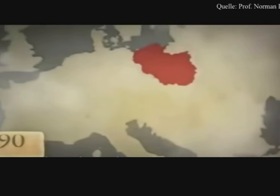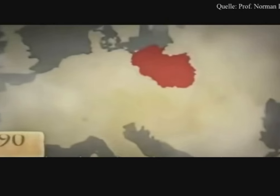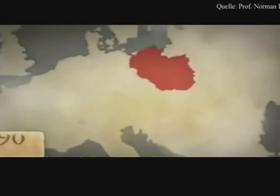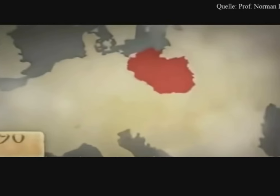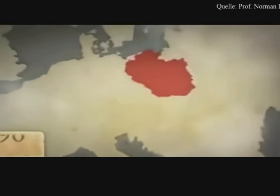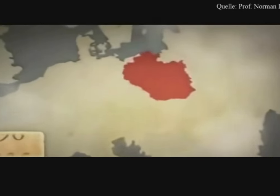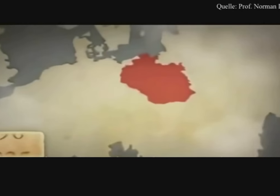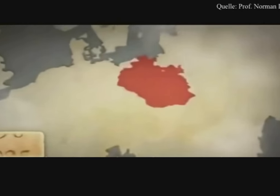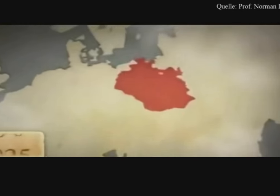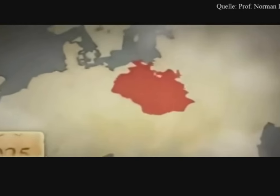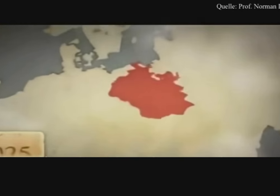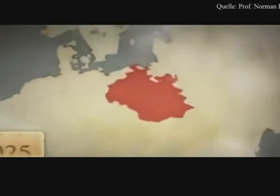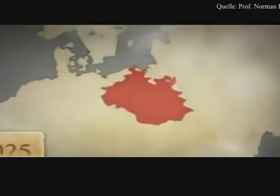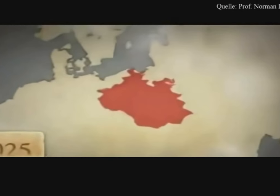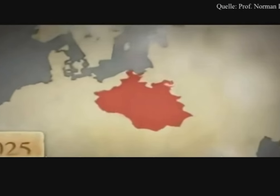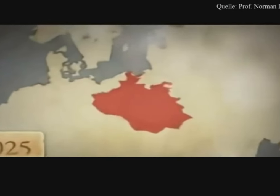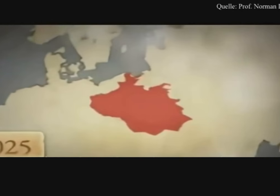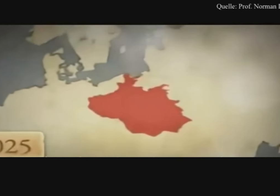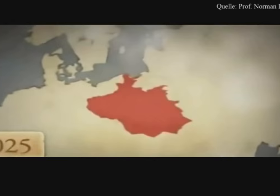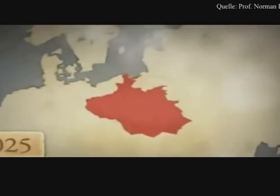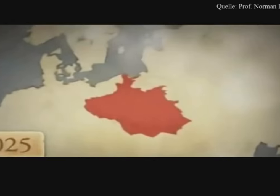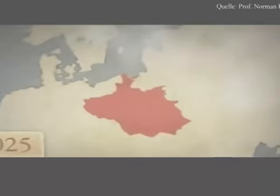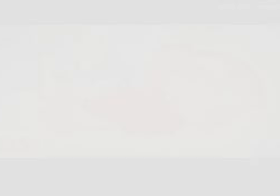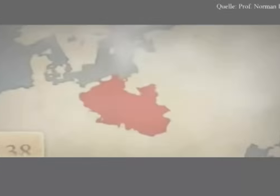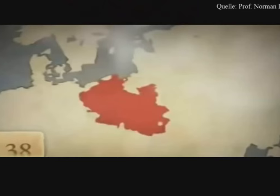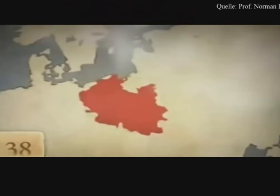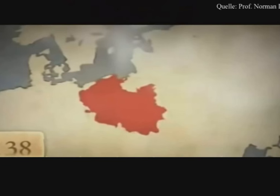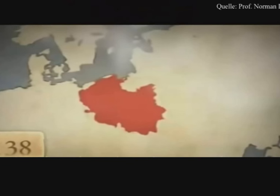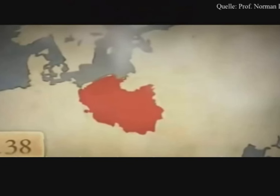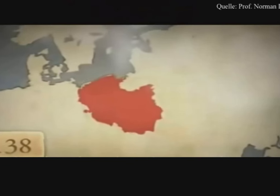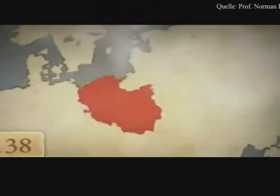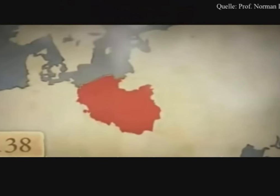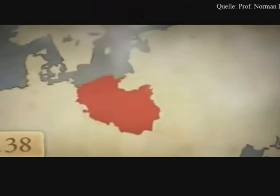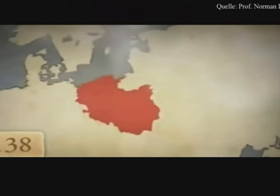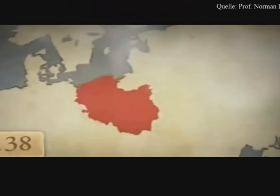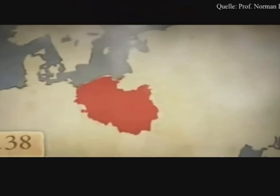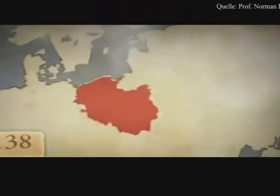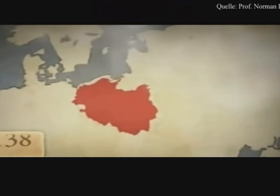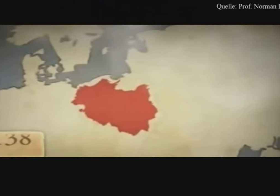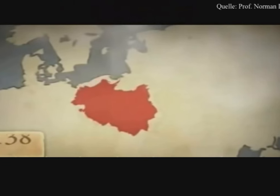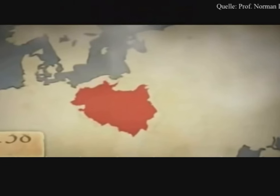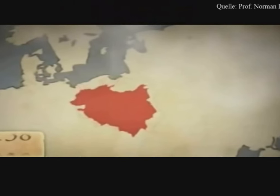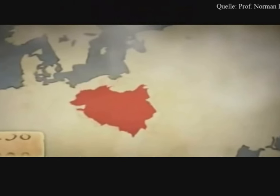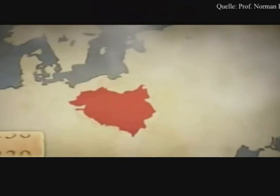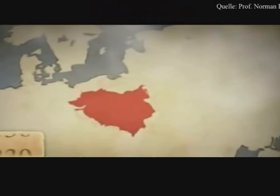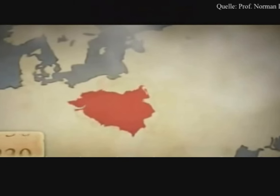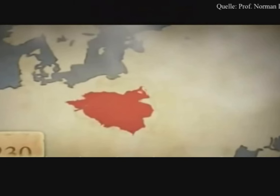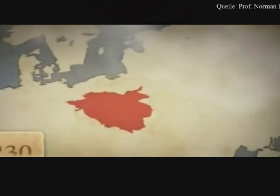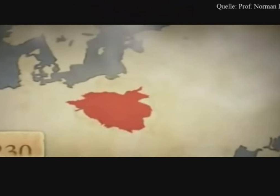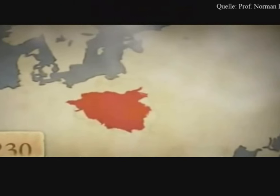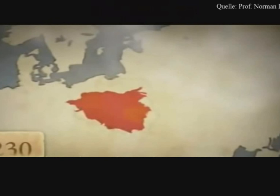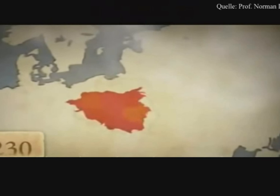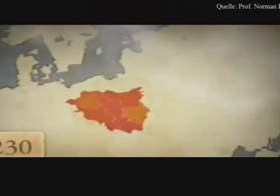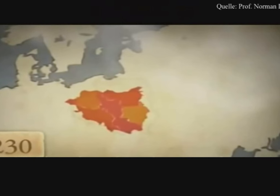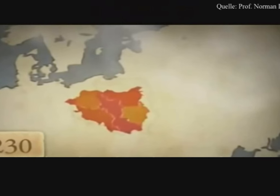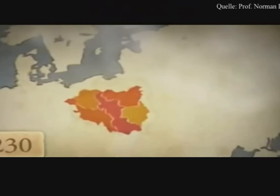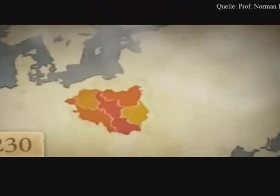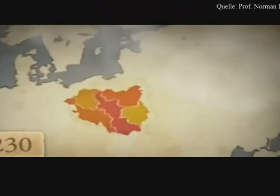(Wir zeigen Euch die geografischen "Wanderungen" des Landes Polen im Laufe der Jahrhunderte.)